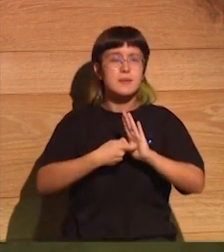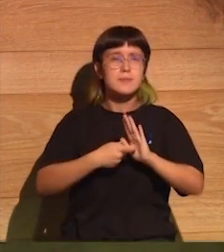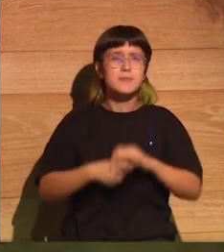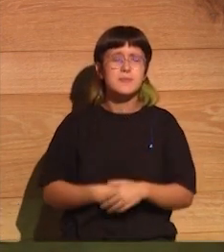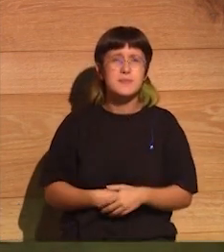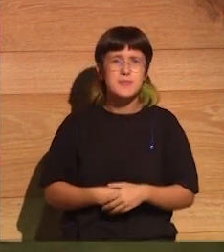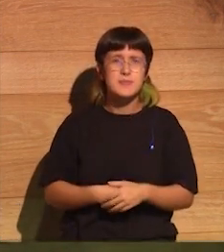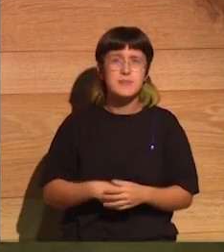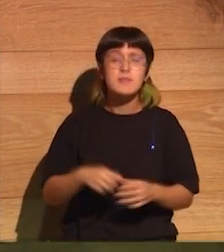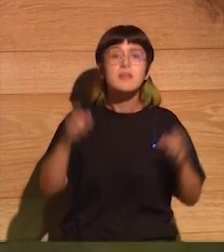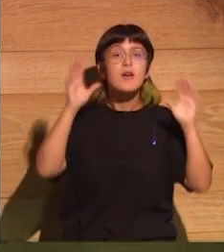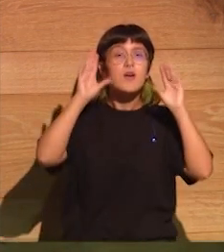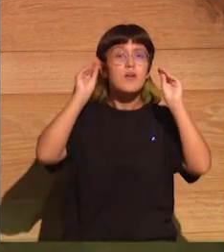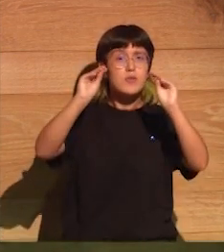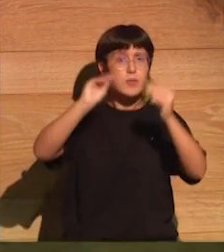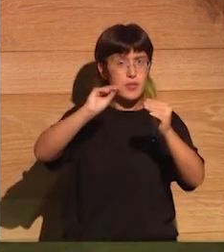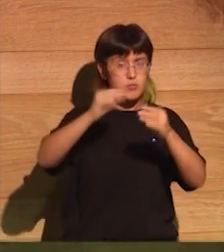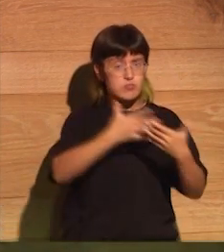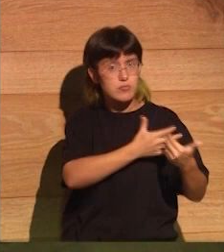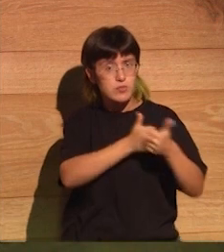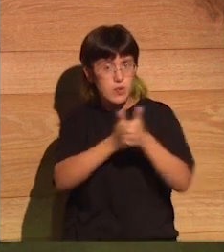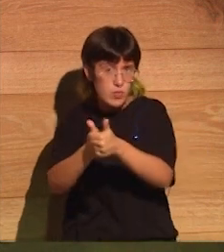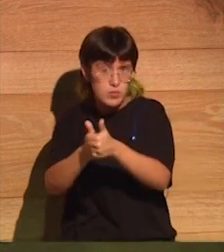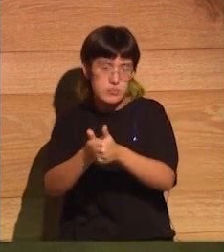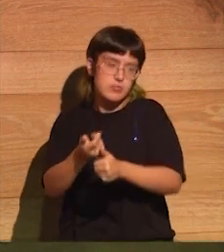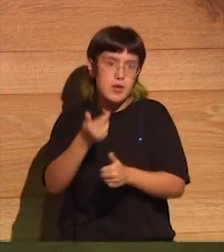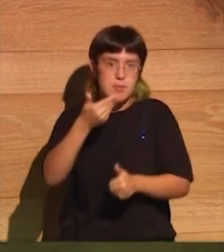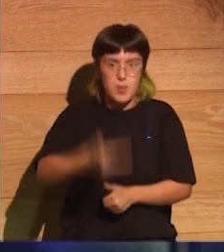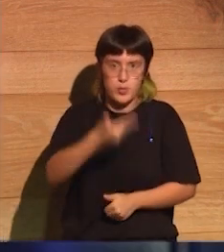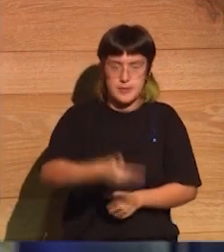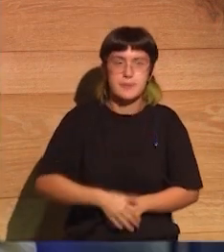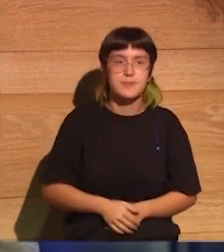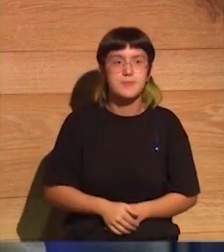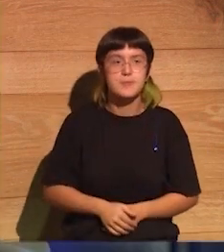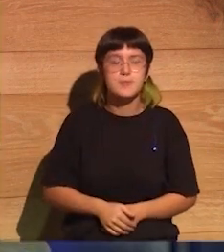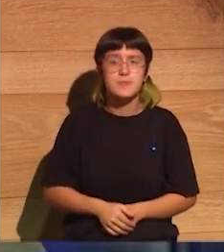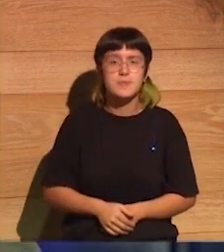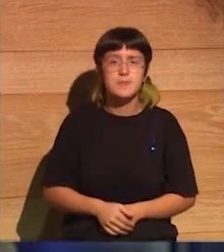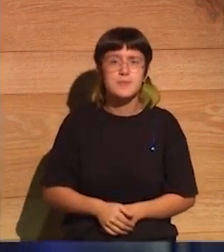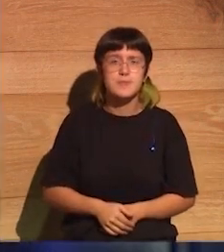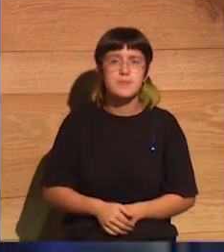en su formación, creo que es muy relevante en los próximos tiempos. Nuestro propósito estos días